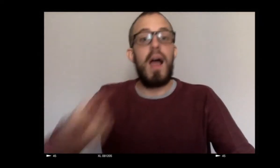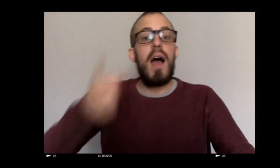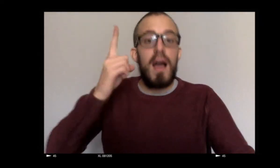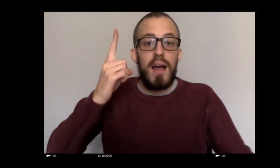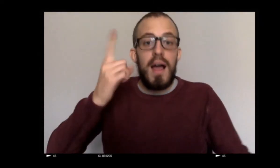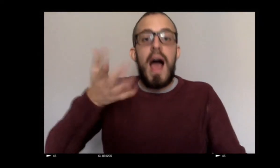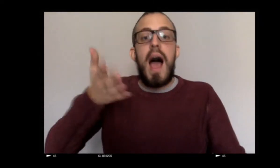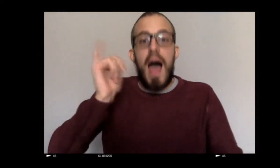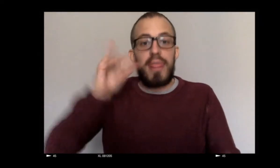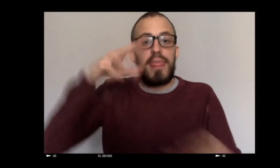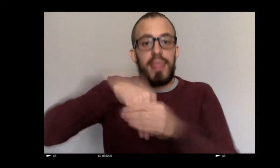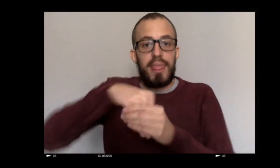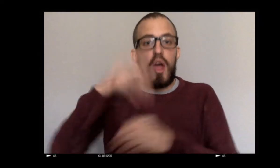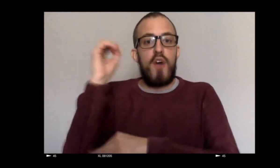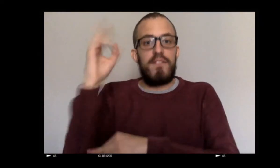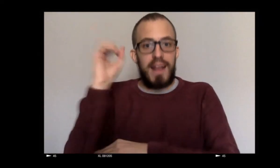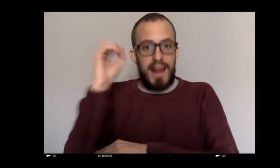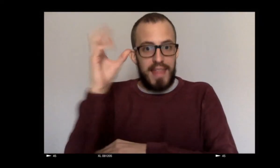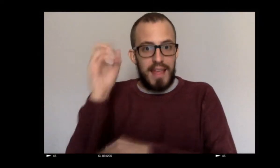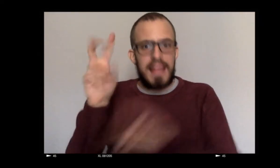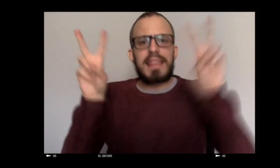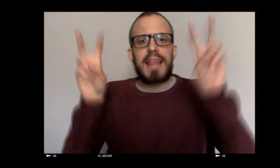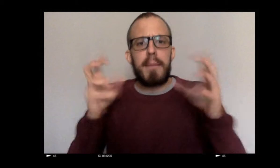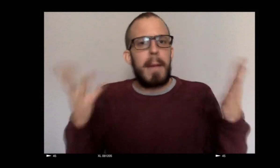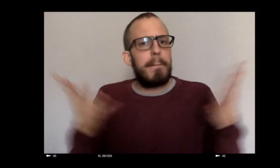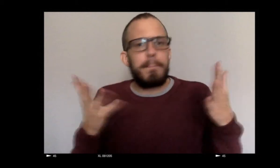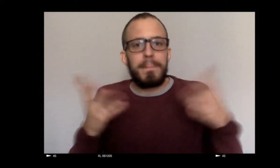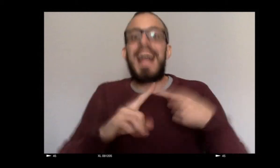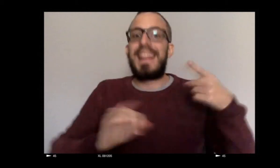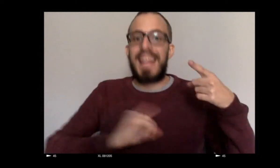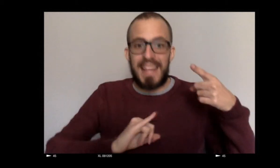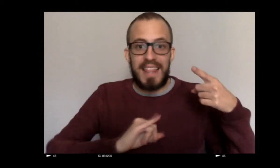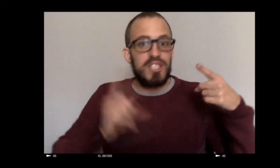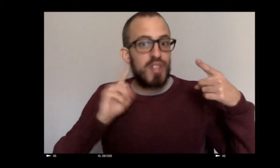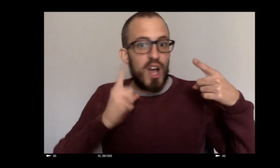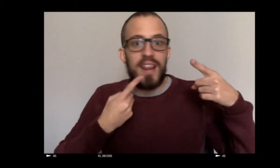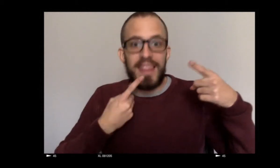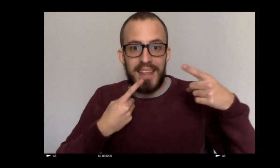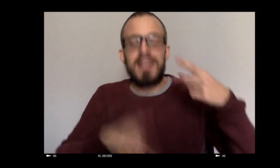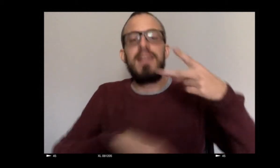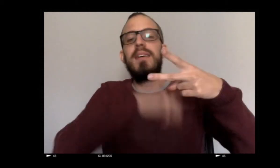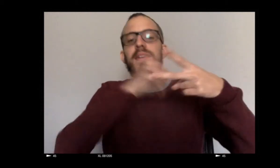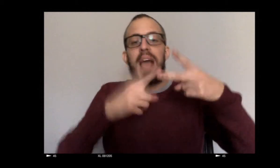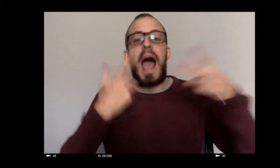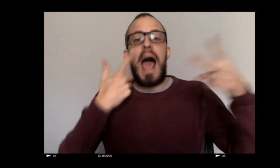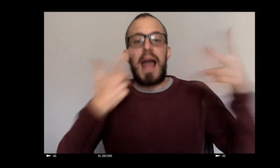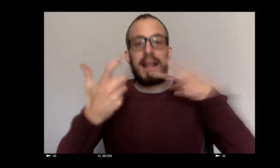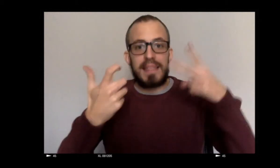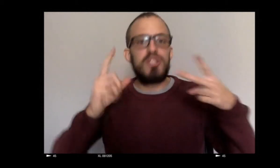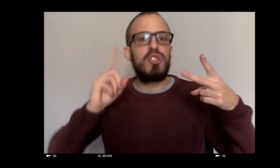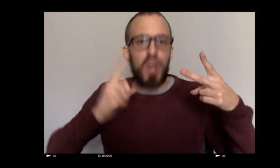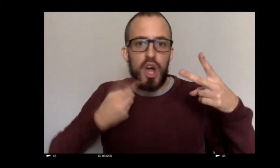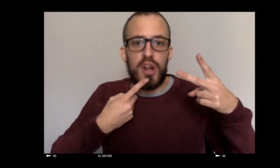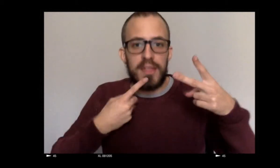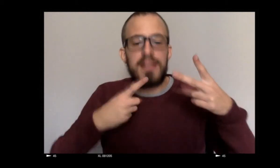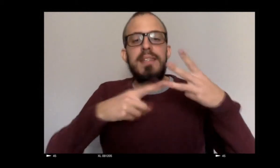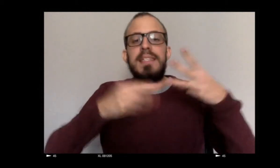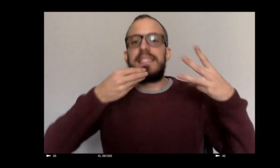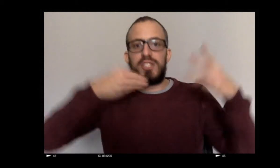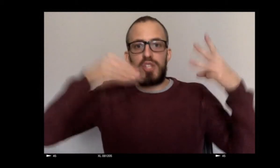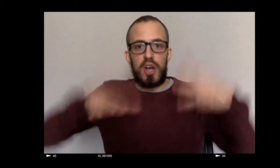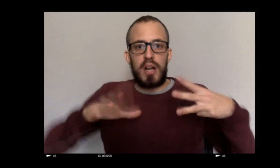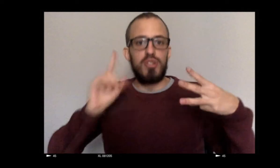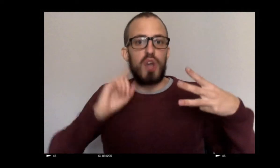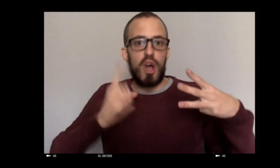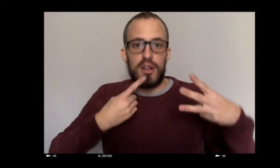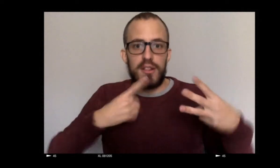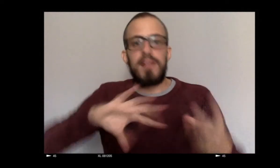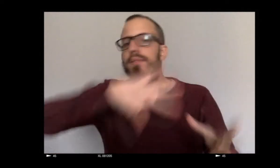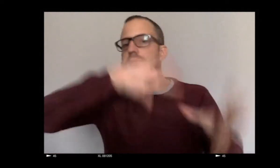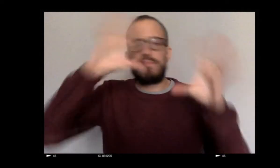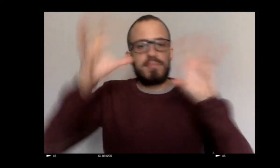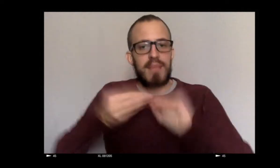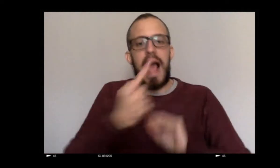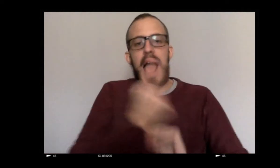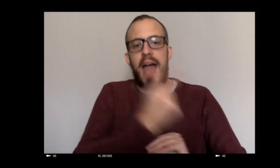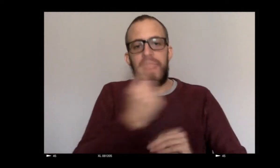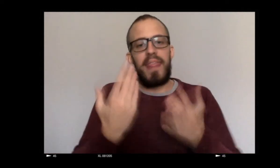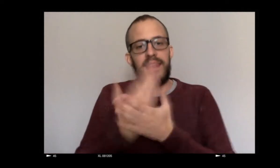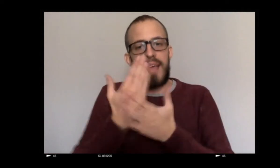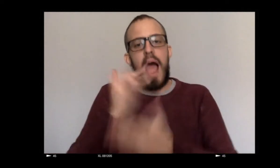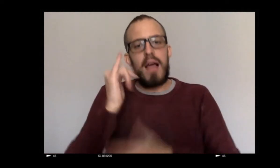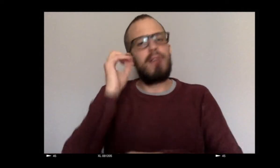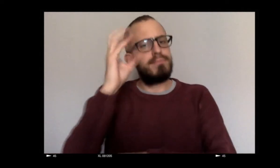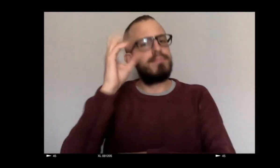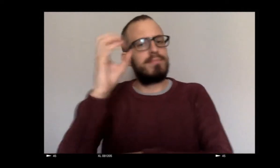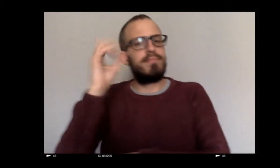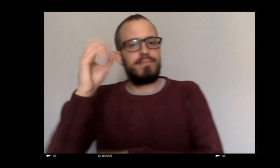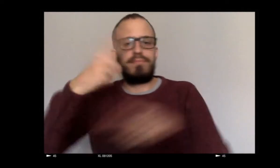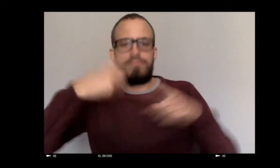¡Ah! También habrá ponencias sobre identidad, arte e historia sordes... Cada día habrá una ponencia.